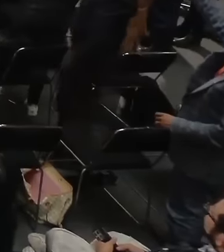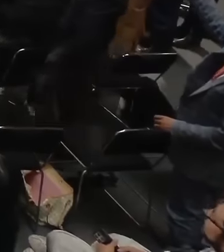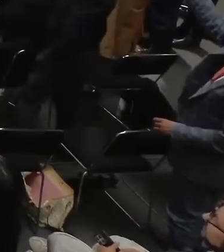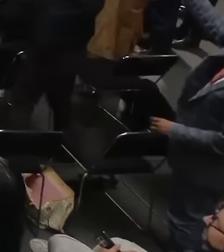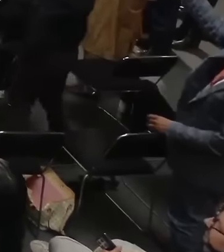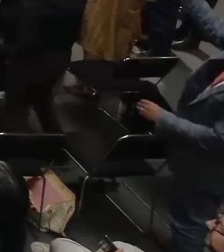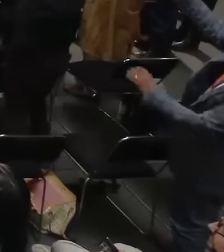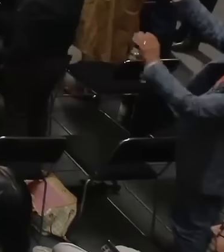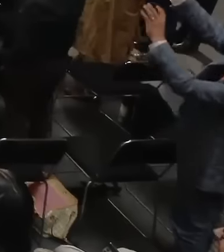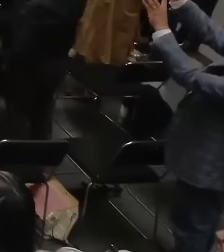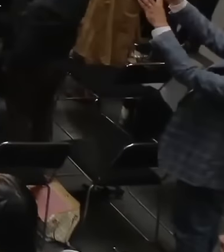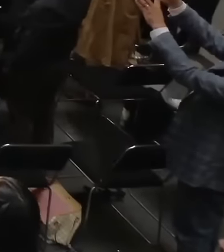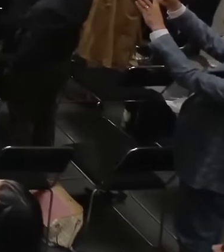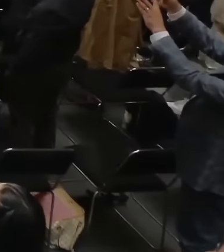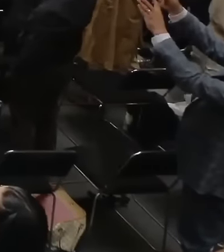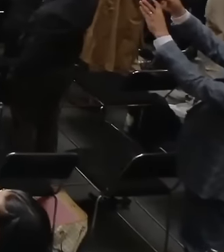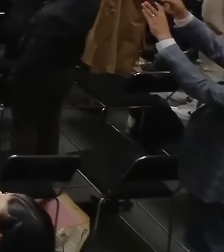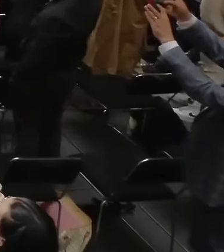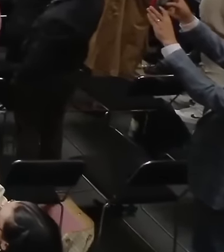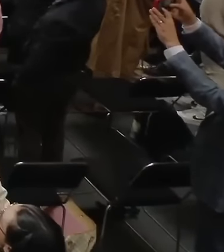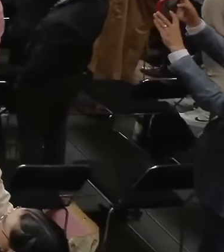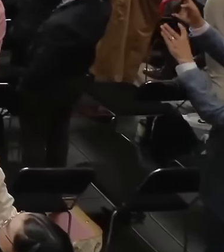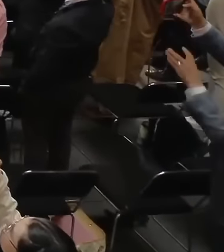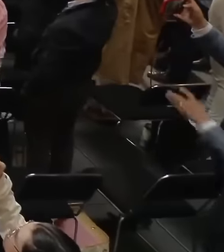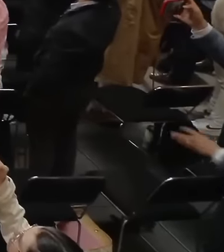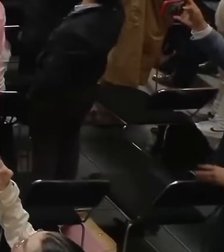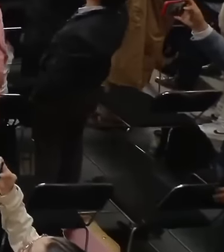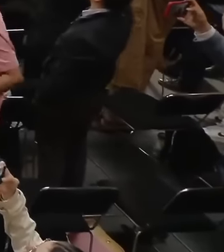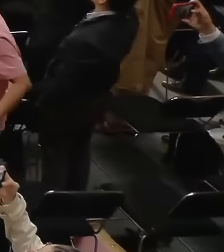Rodeada por los integrantes de su gabinete y frente a los medios de [música] comunicación,